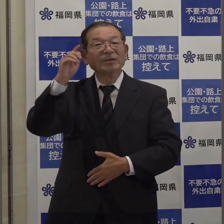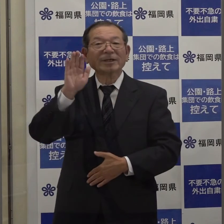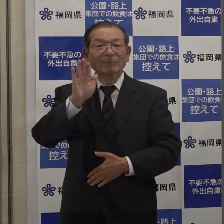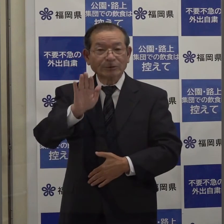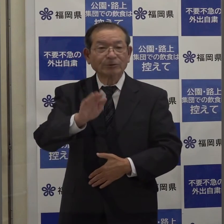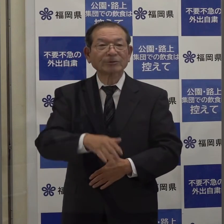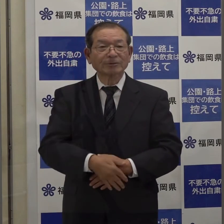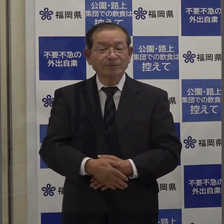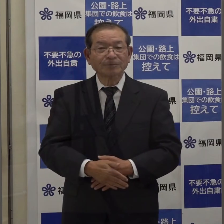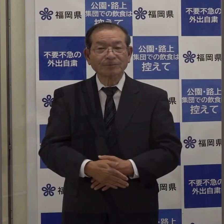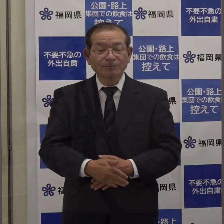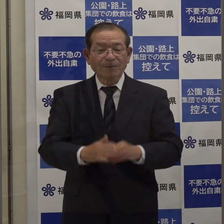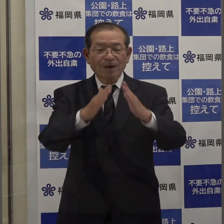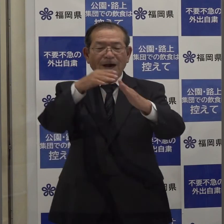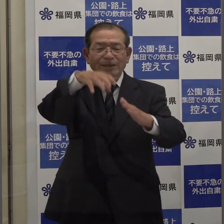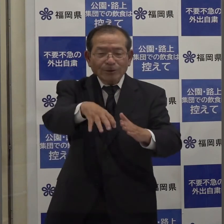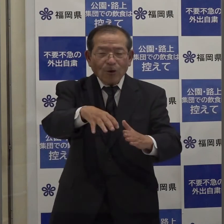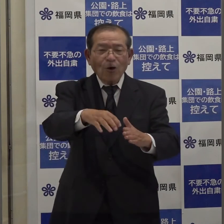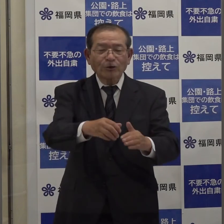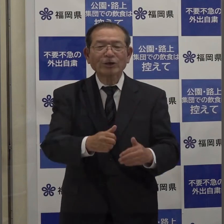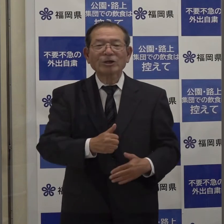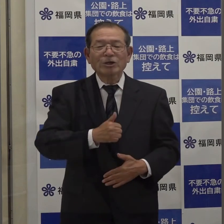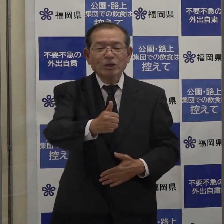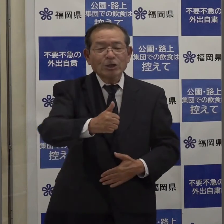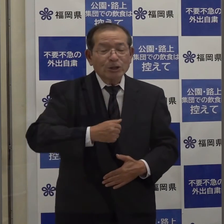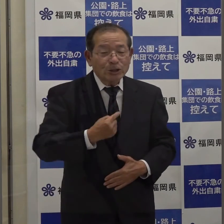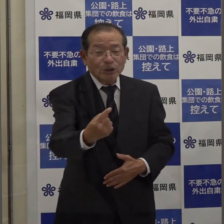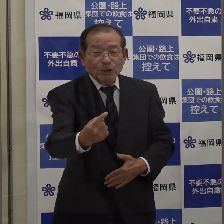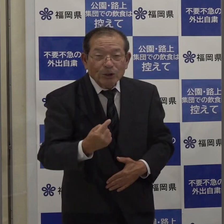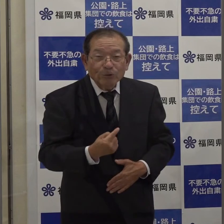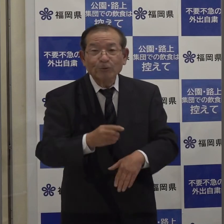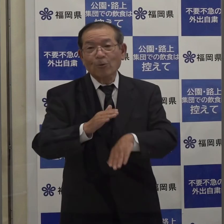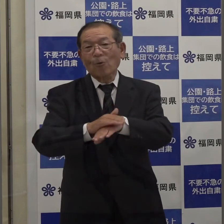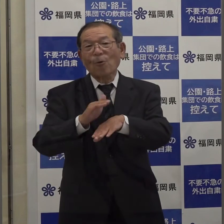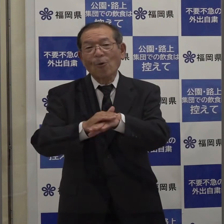会場までの移動手段も必要です